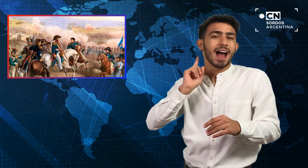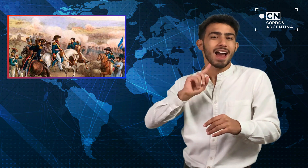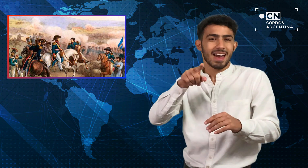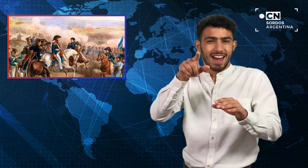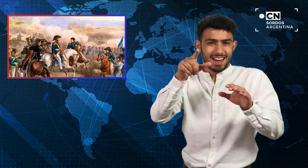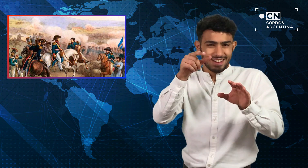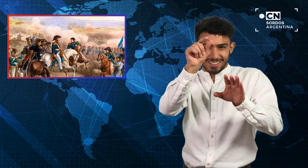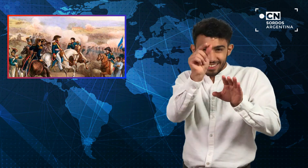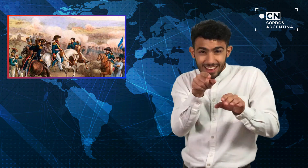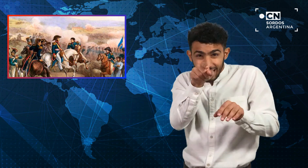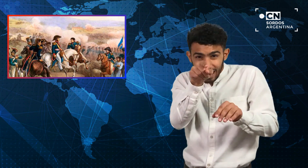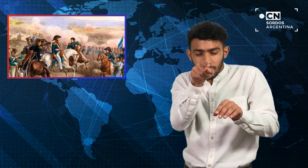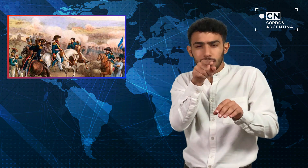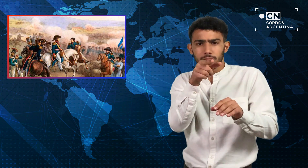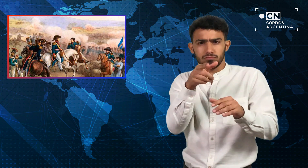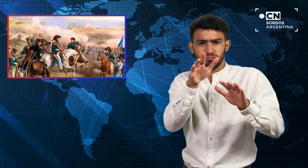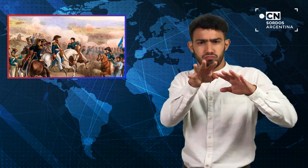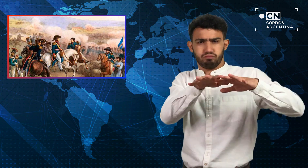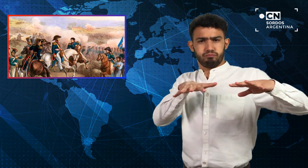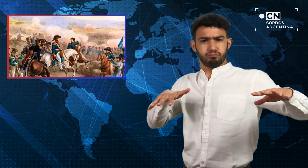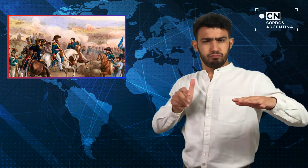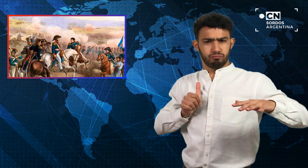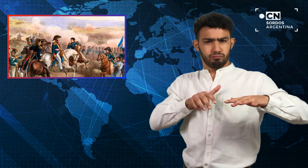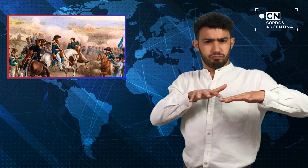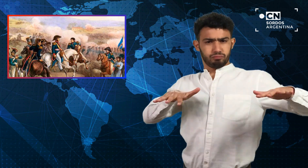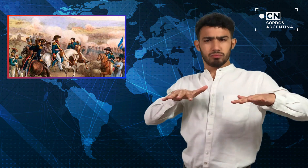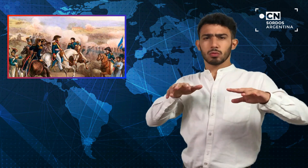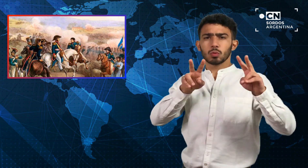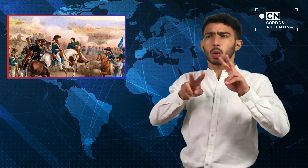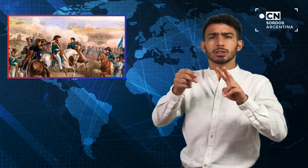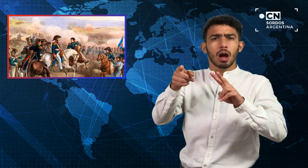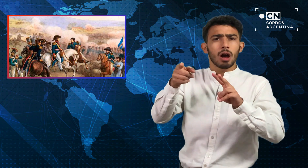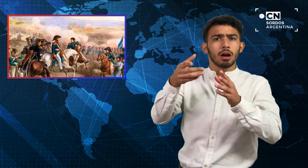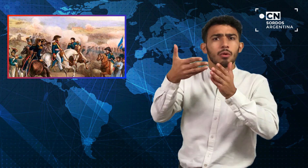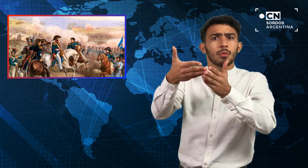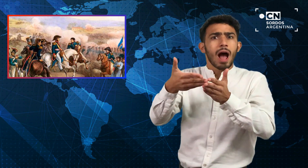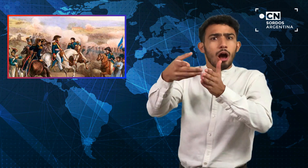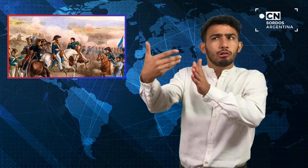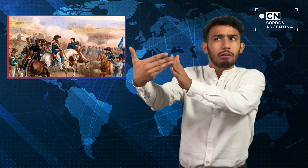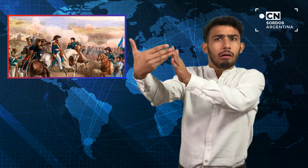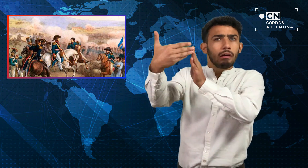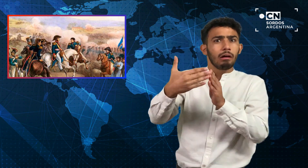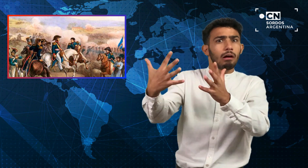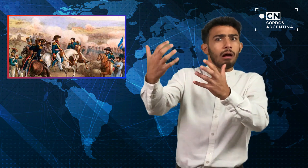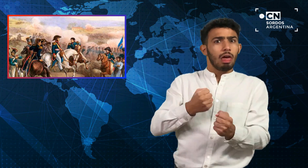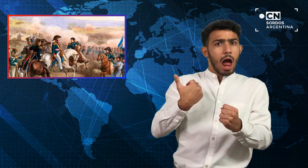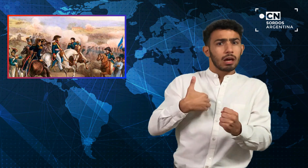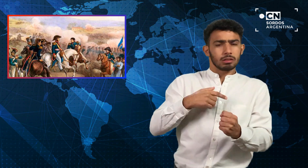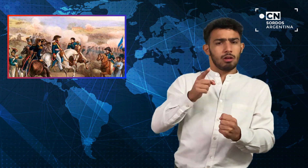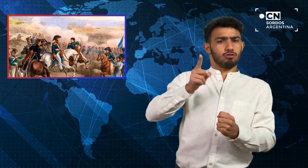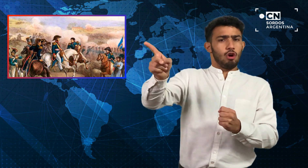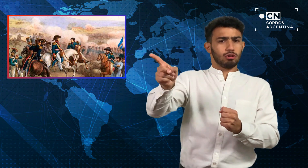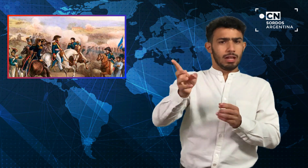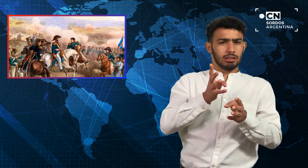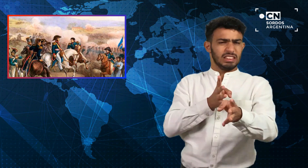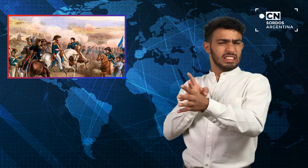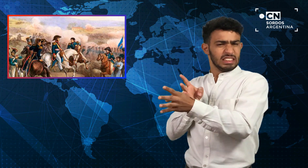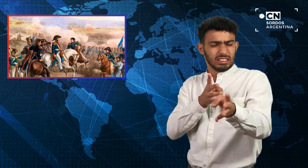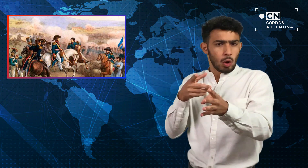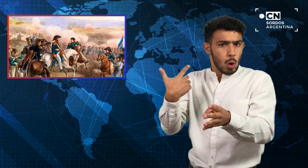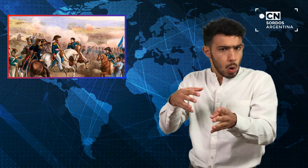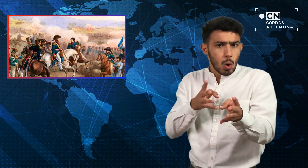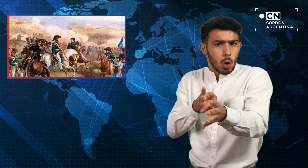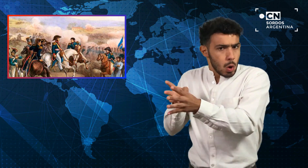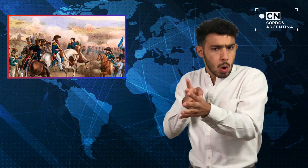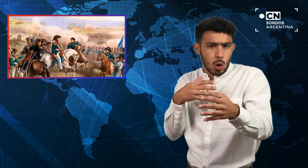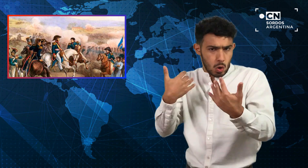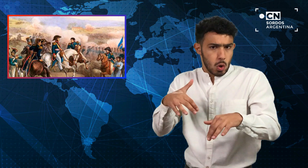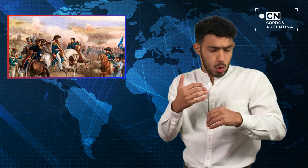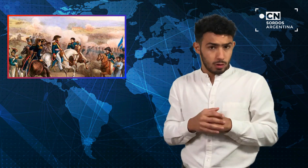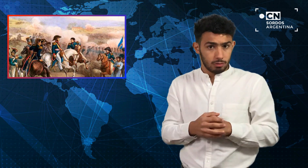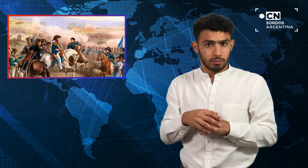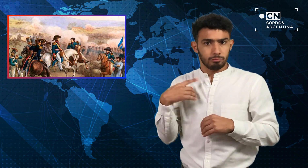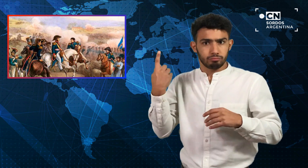en las costas del río Paraná para evitar el desembarco de los realistas.